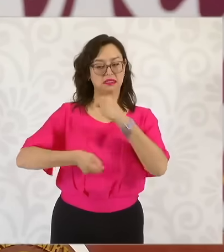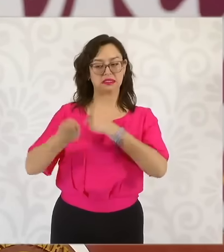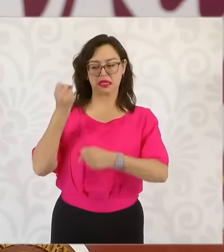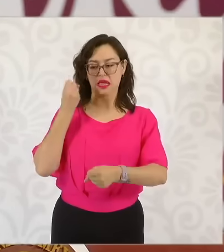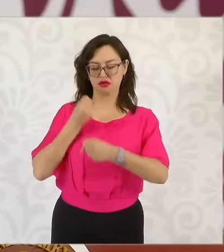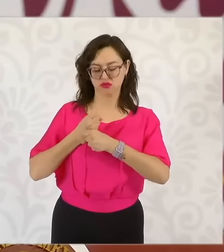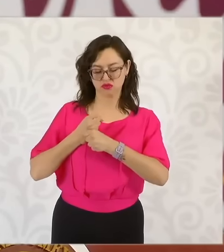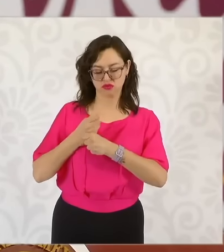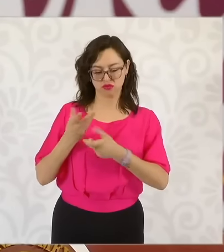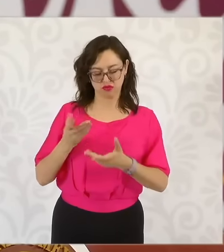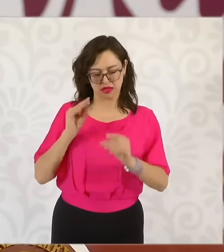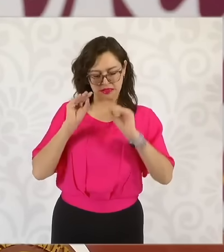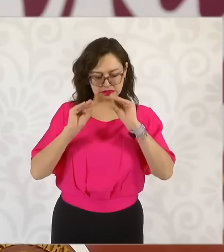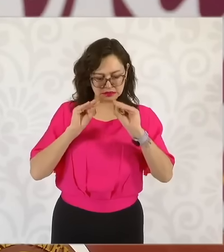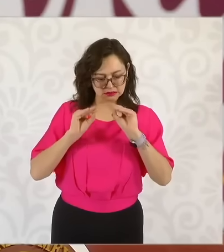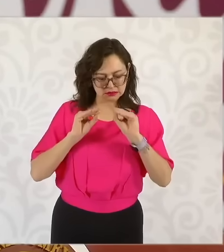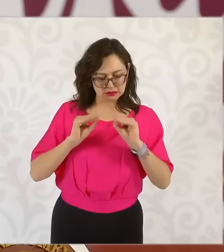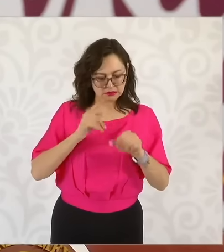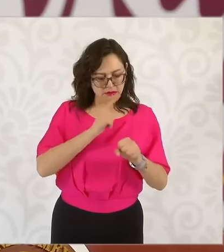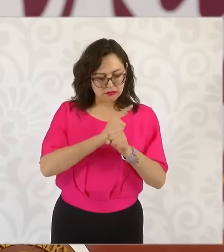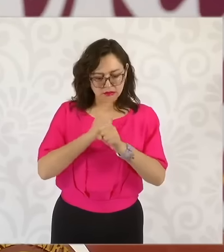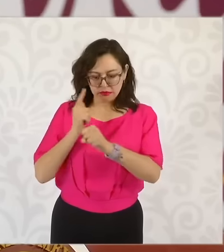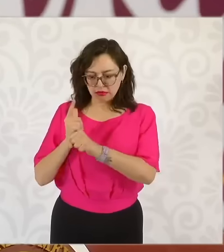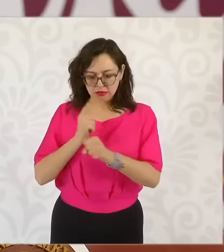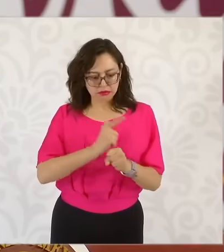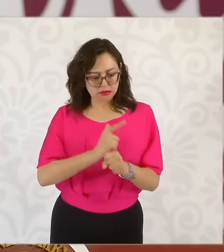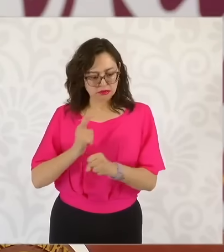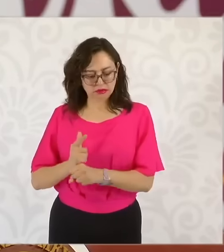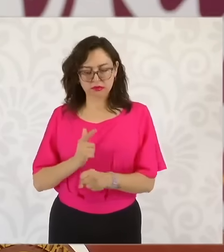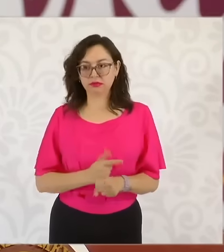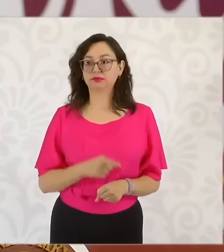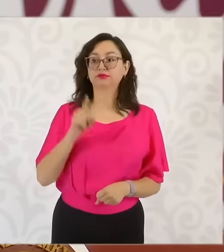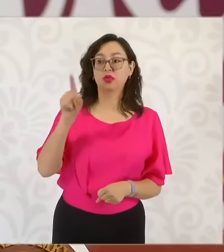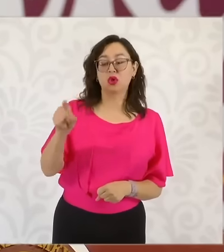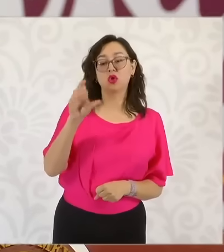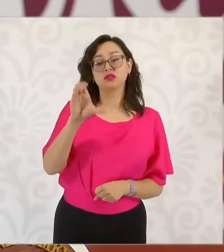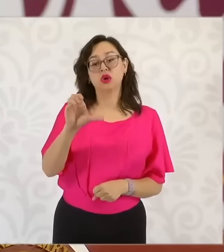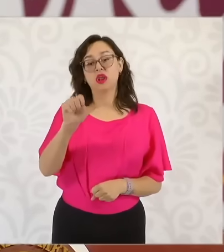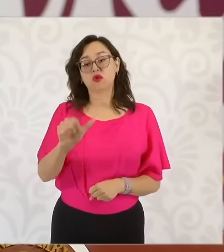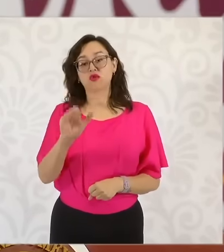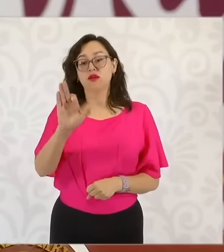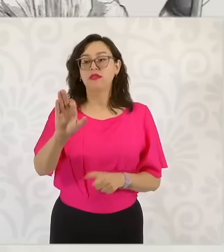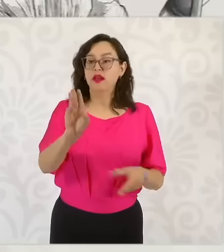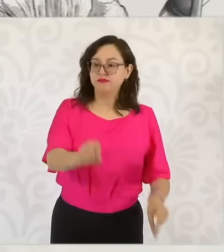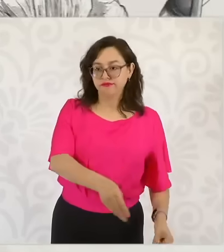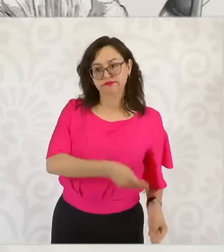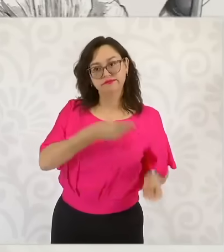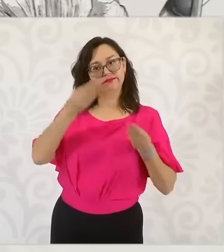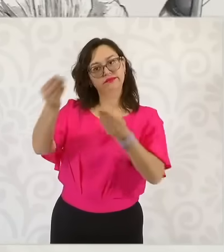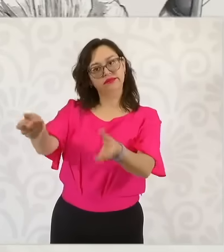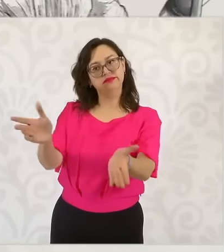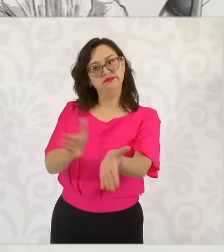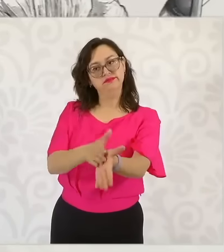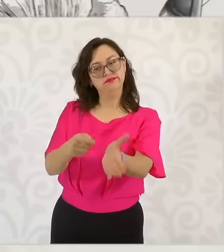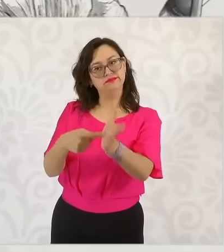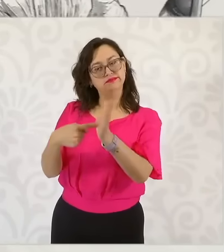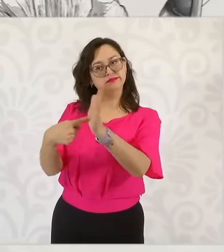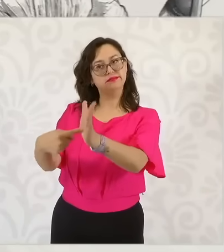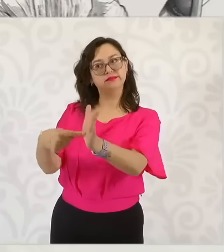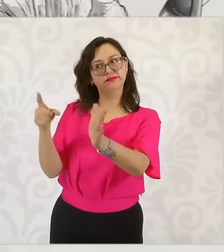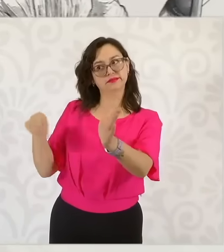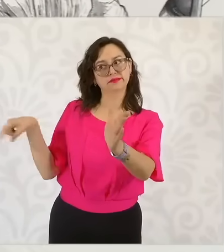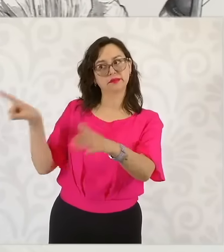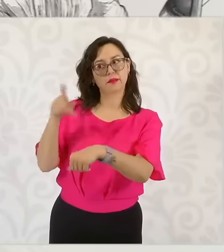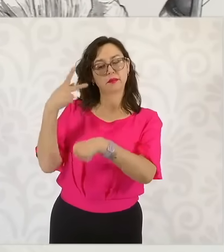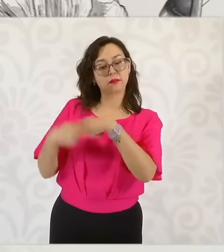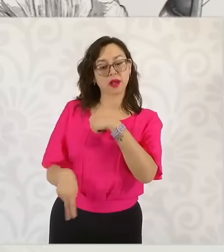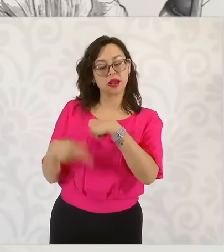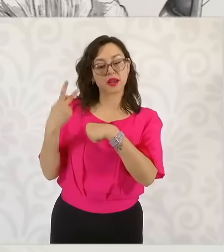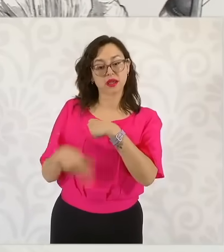presentados pues al Consejo de la Judicatura para su análisis este ellos eran ellos son